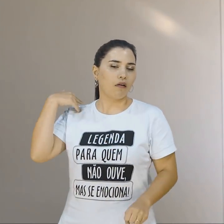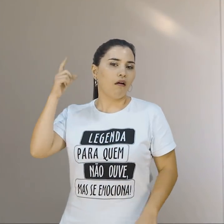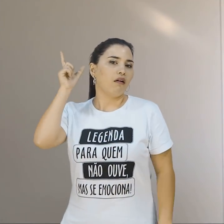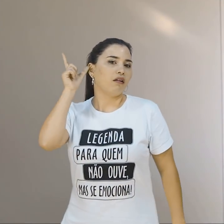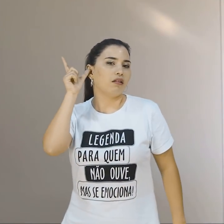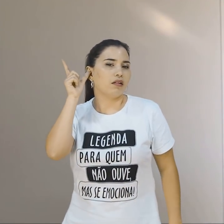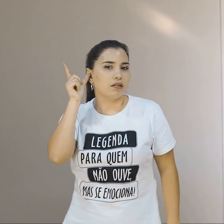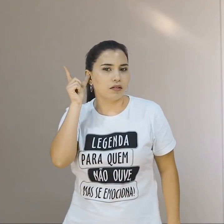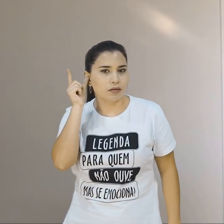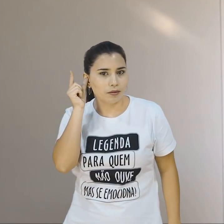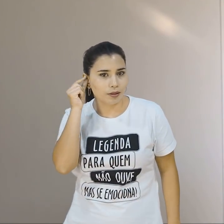perdendo toda a minha audição.